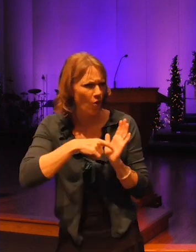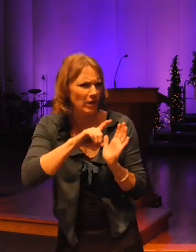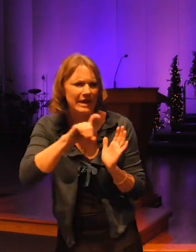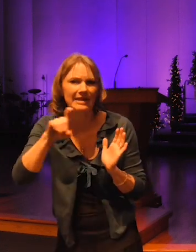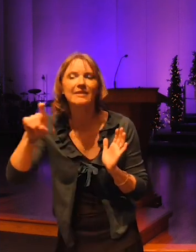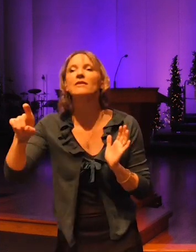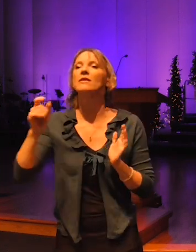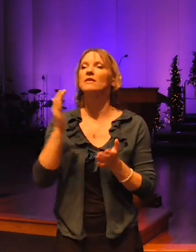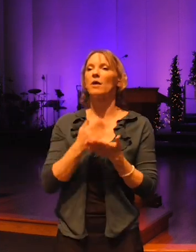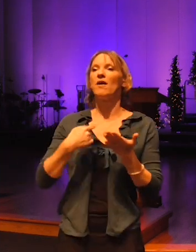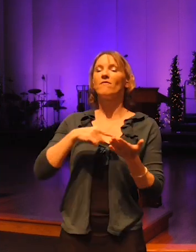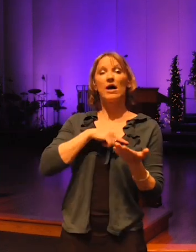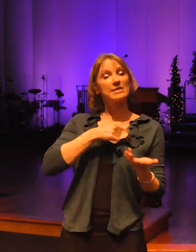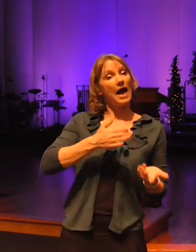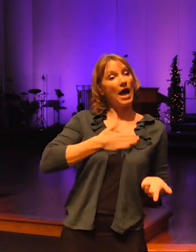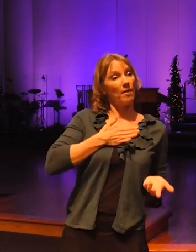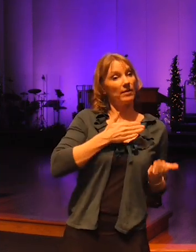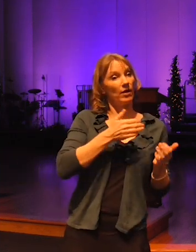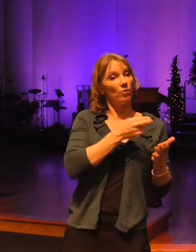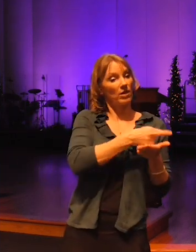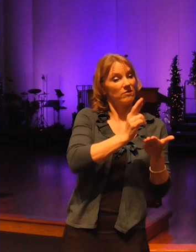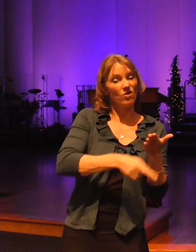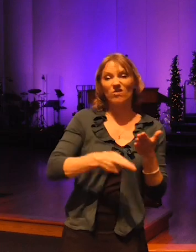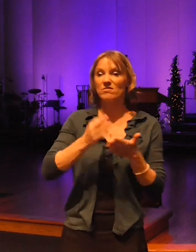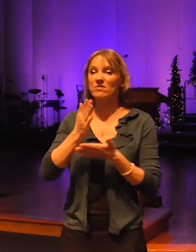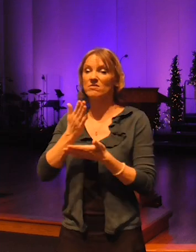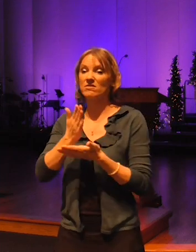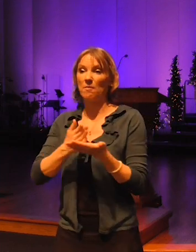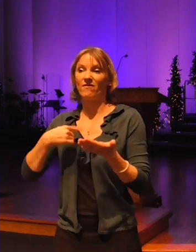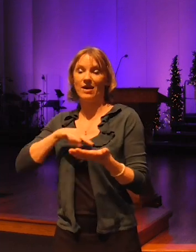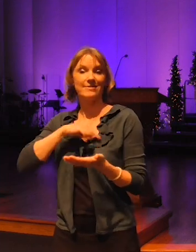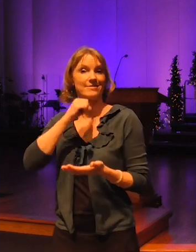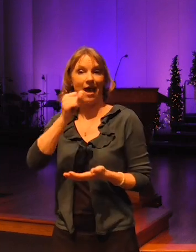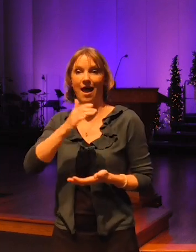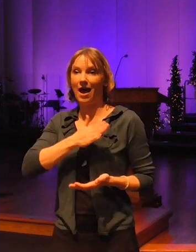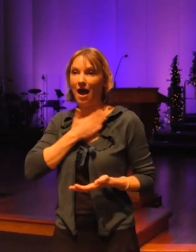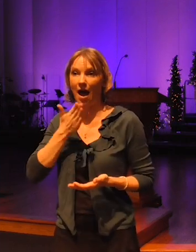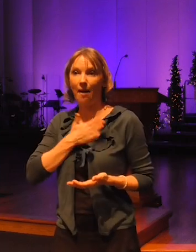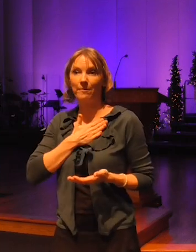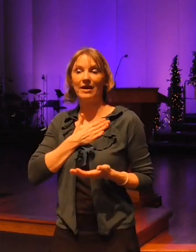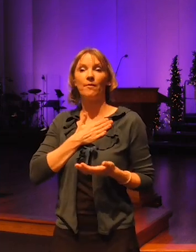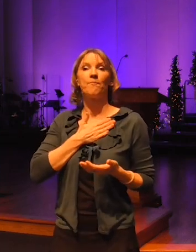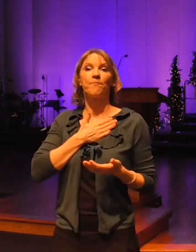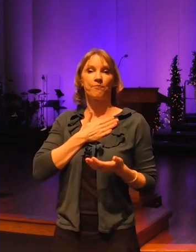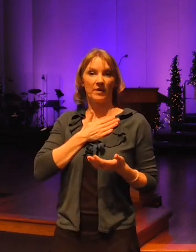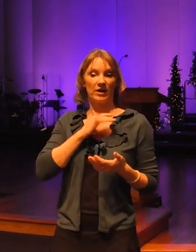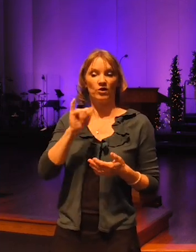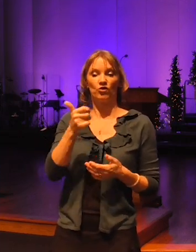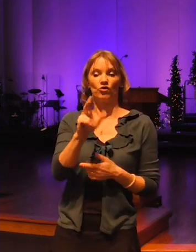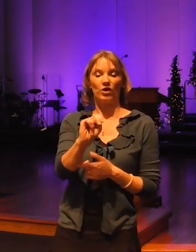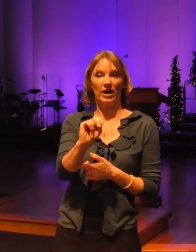con los resultados, algunos de nosotros no estamos contentos, por lo que el día de la inauguración, el 20 de enero, algunos de ustedes